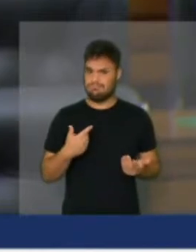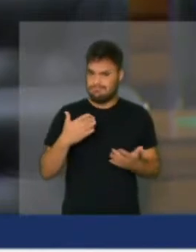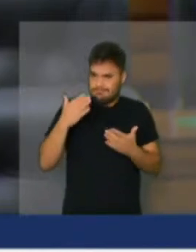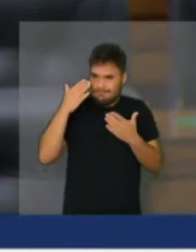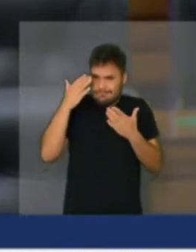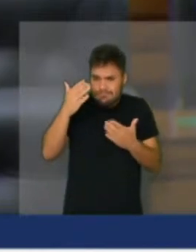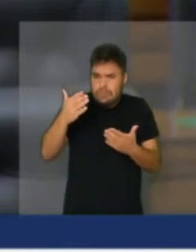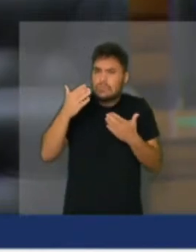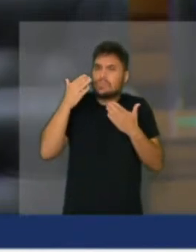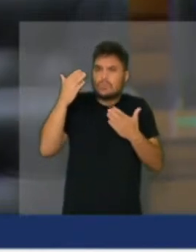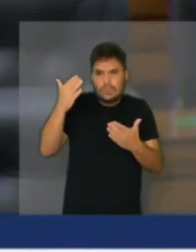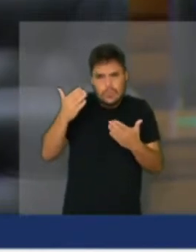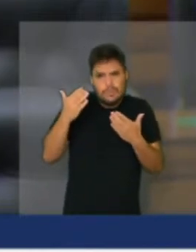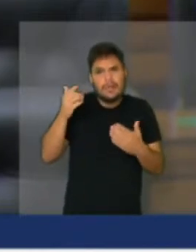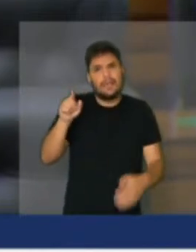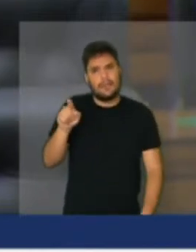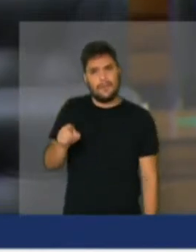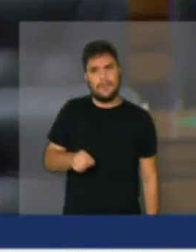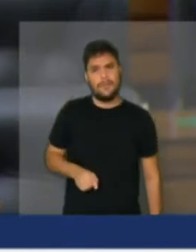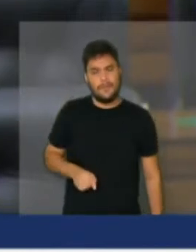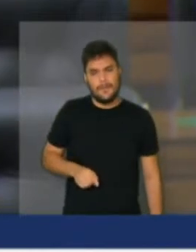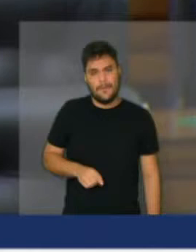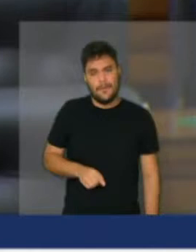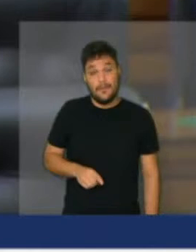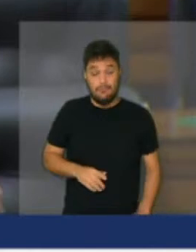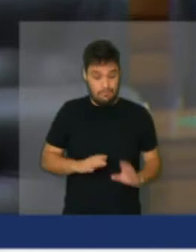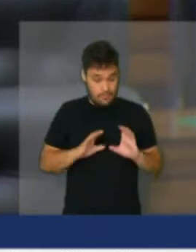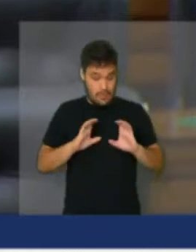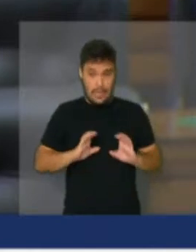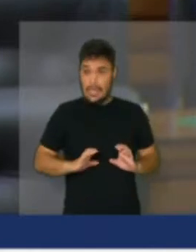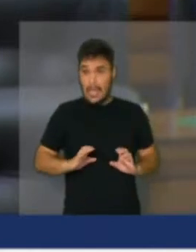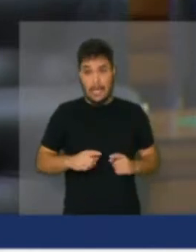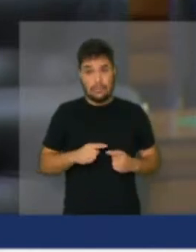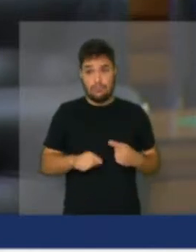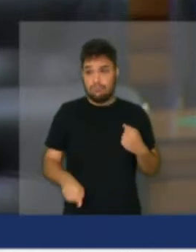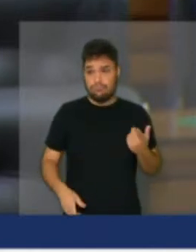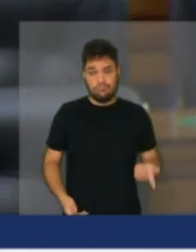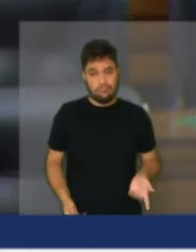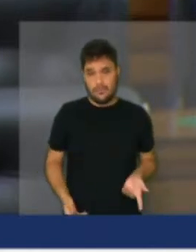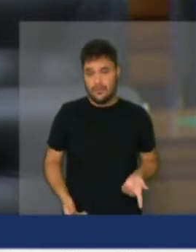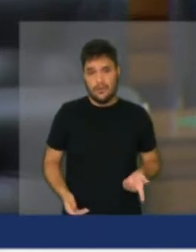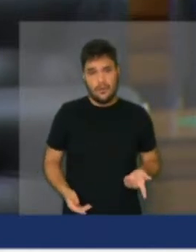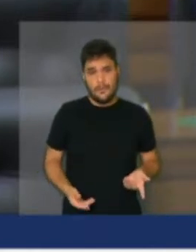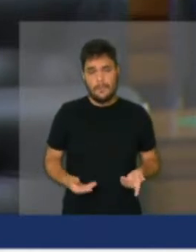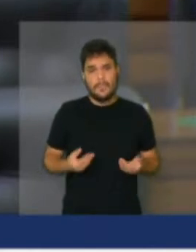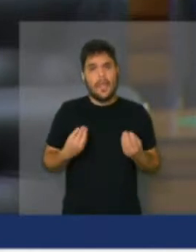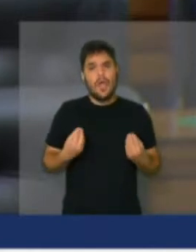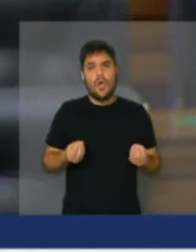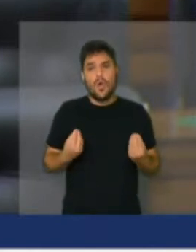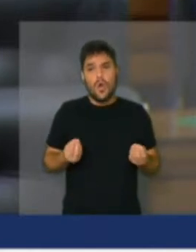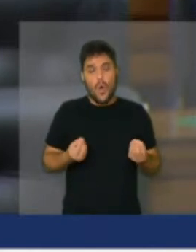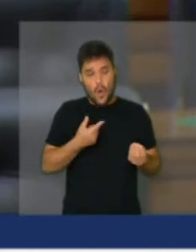COMPORTAMENTO SUSPEITO EXTREMAMENTE SUSPEITO E ETICAMENTE CONDENÁVEL COMO O MINISTRO DA ECONOMIA, O SUPER